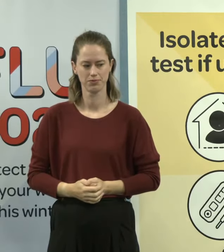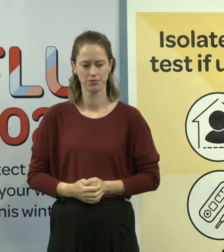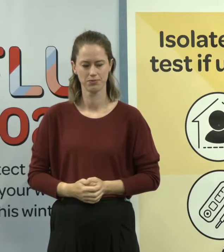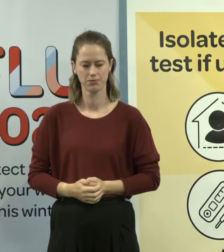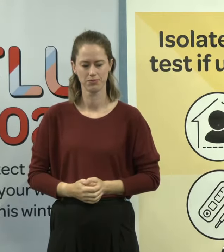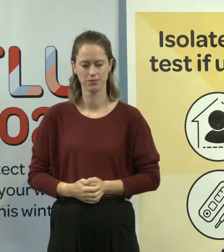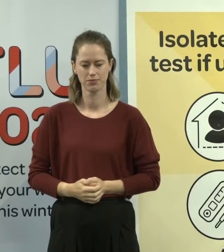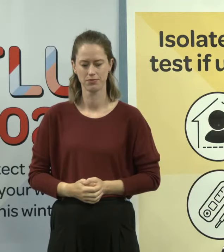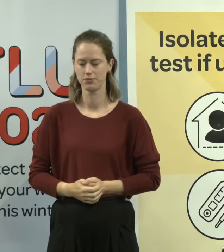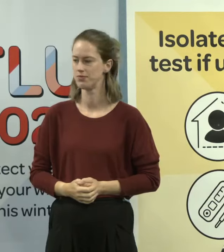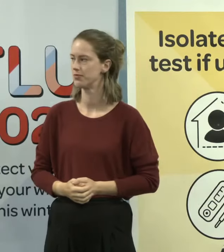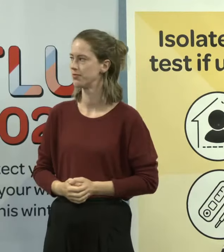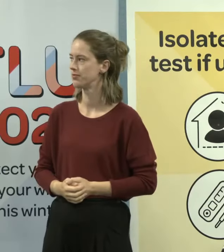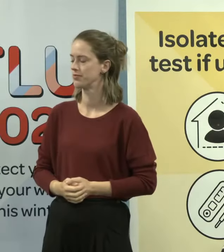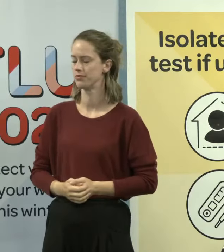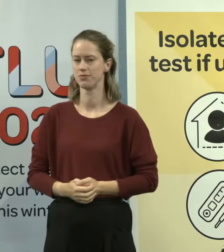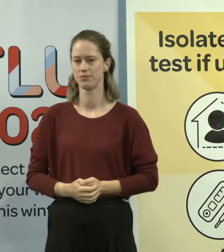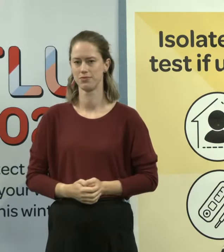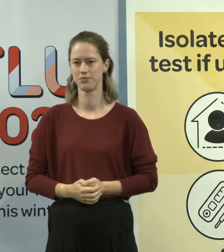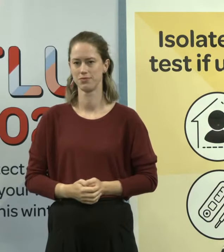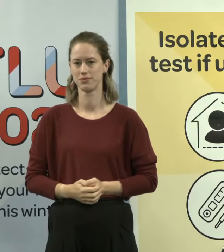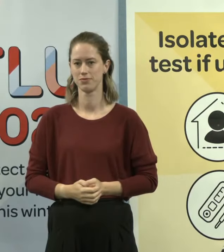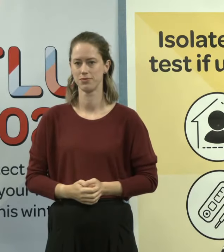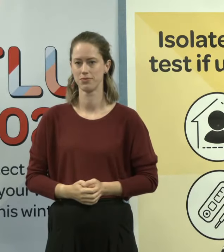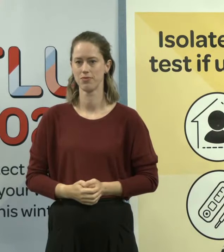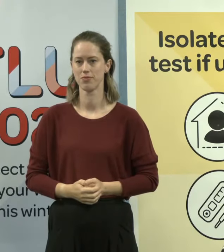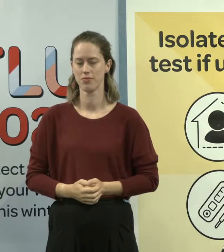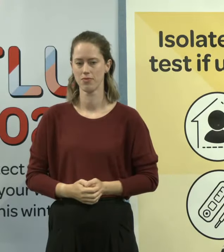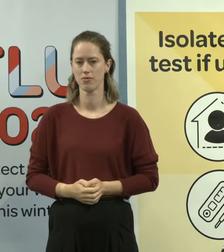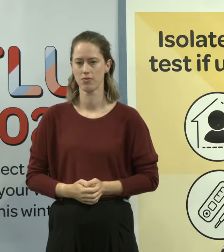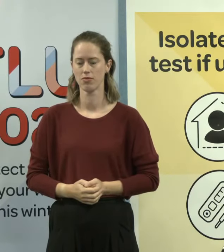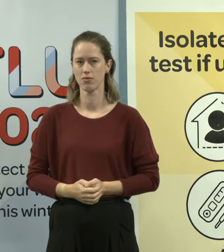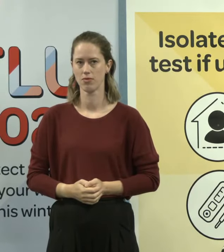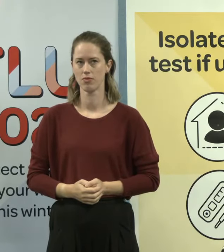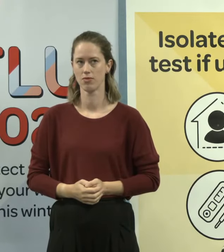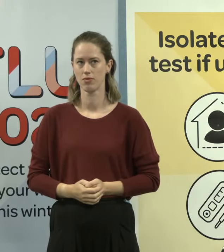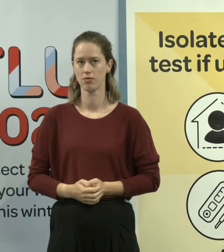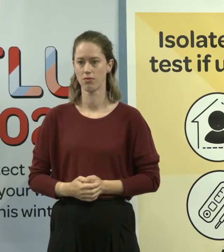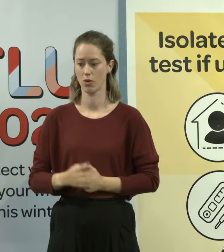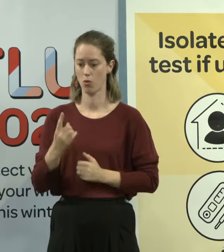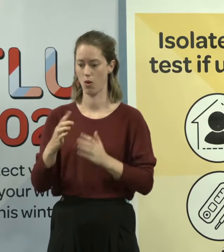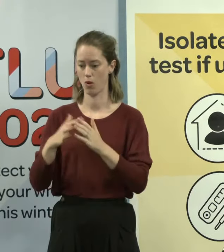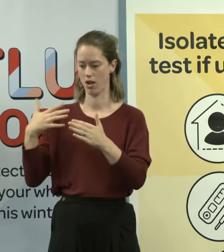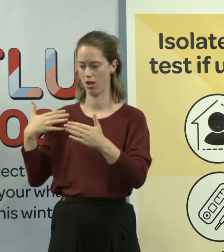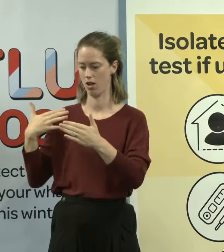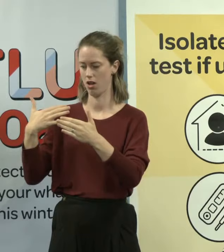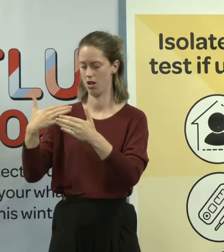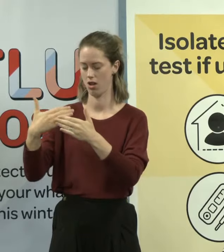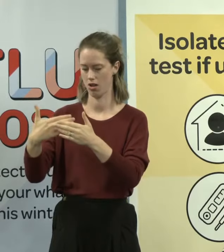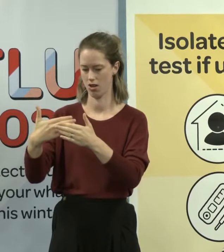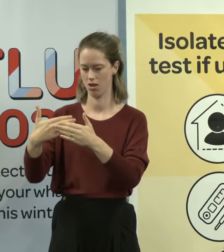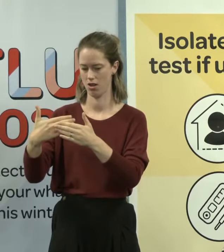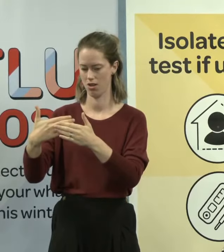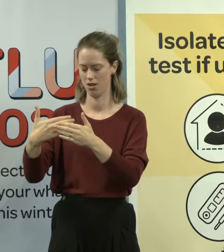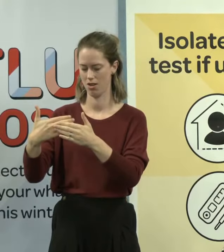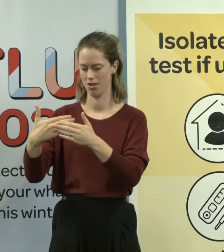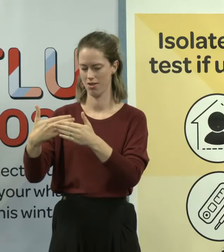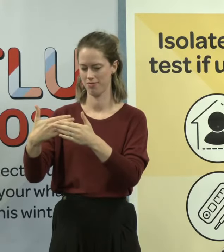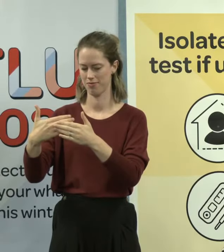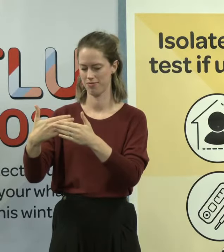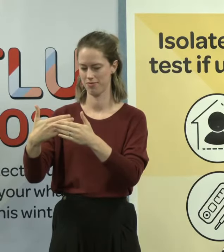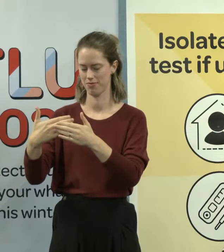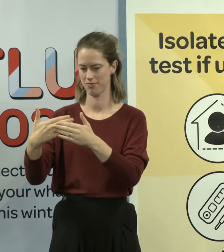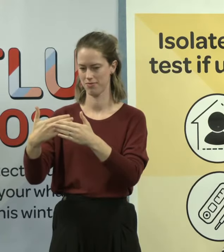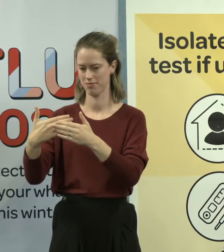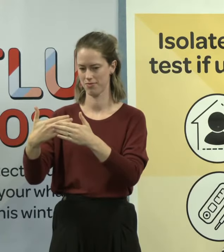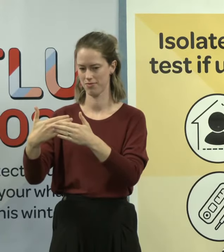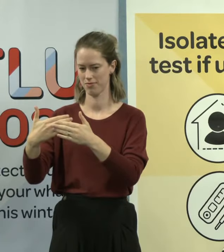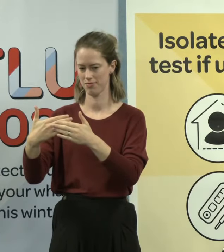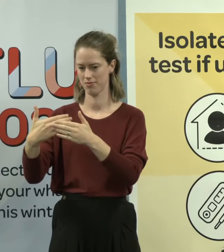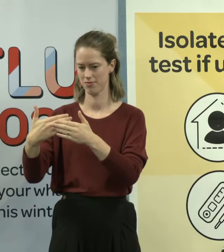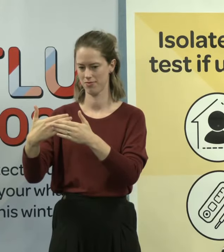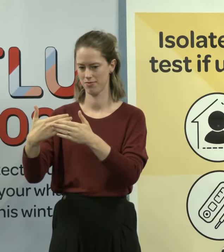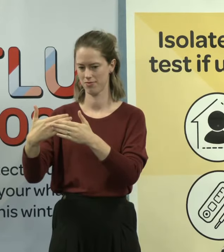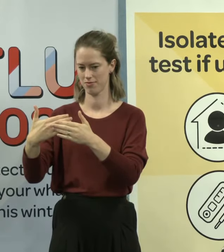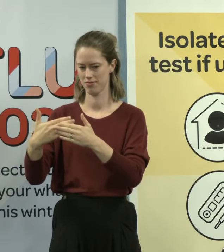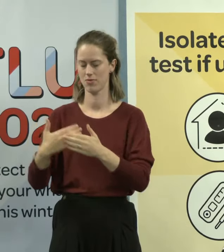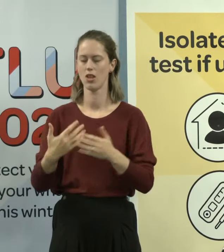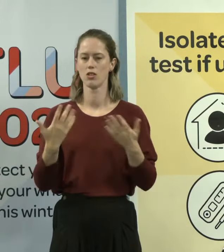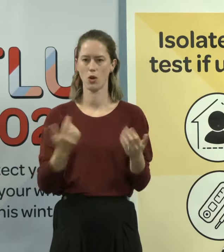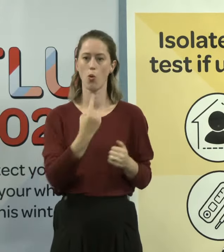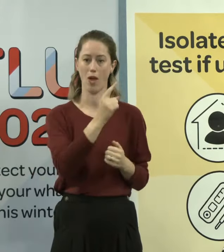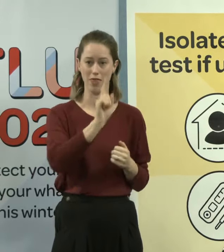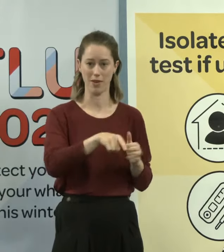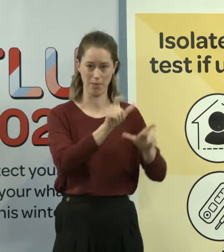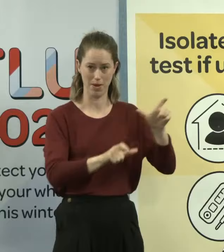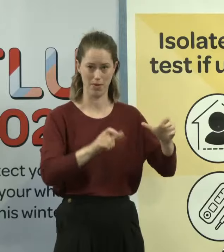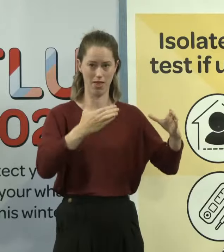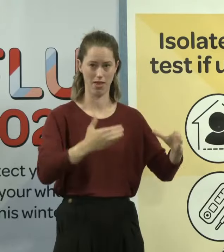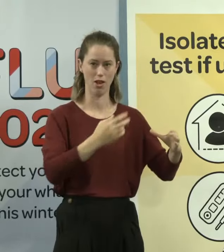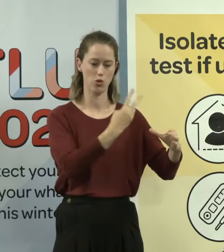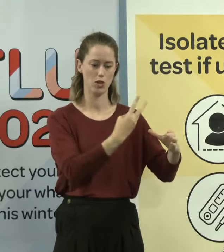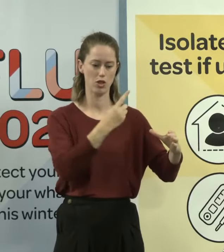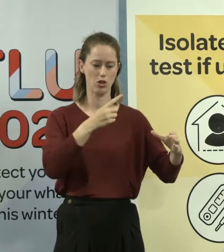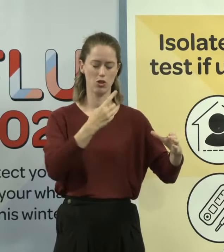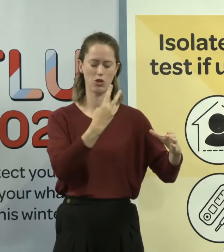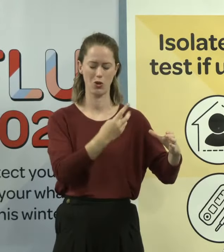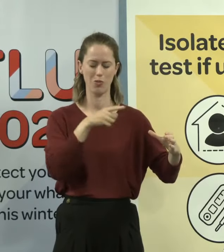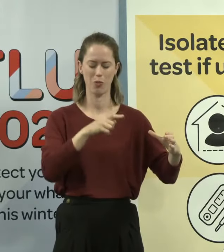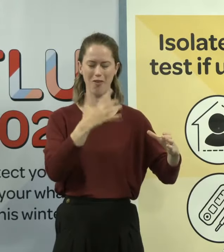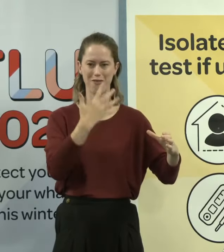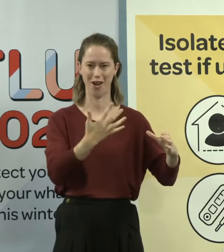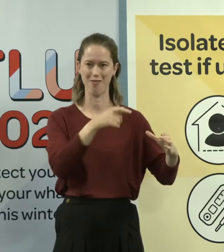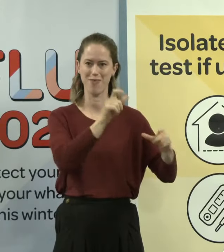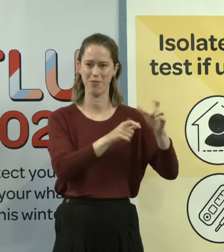whakaaturanga ataata o nga mea e